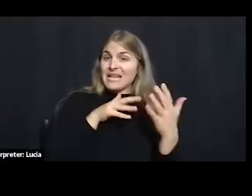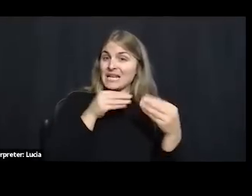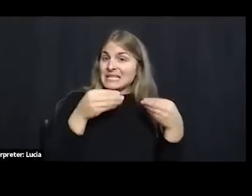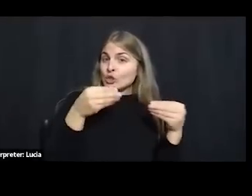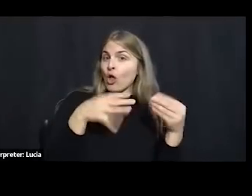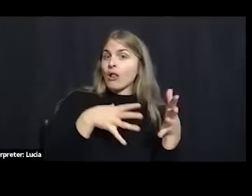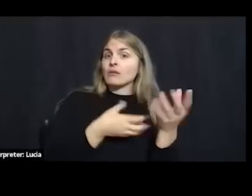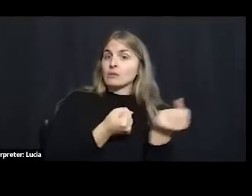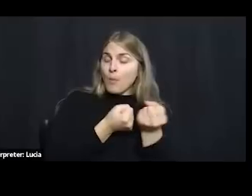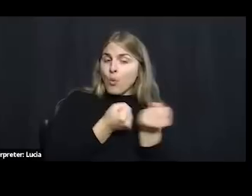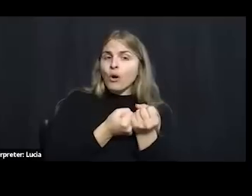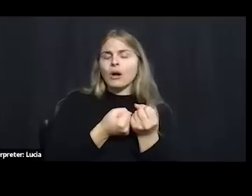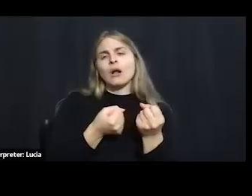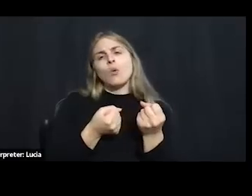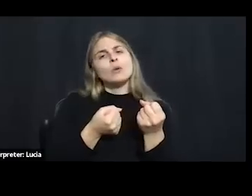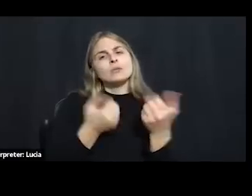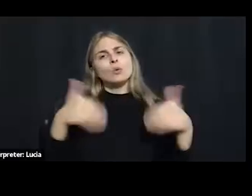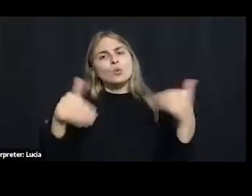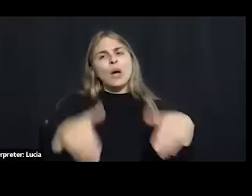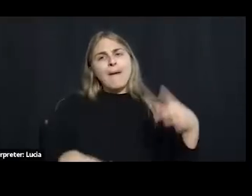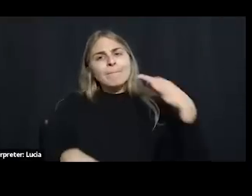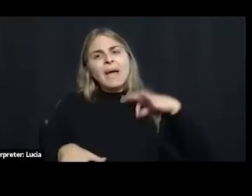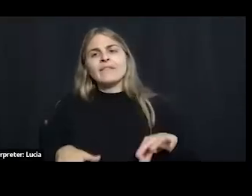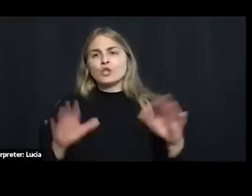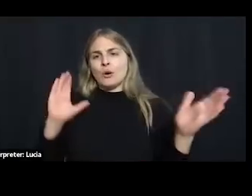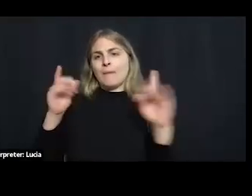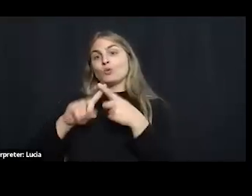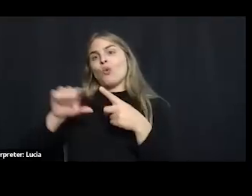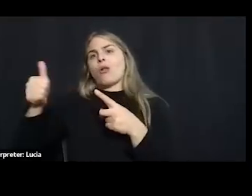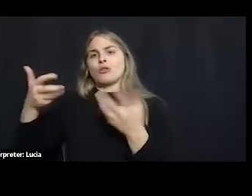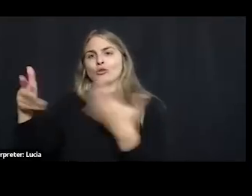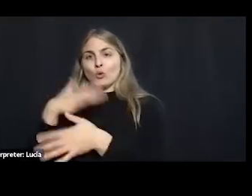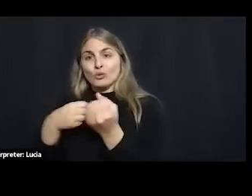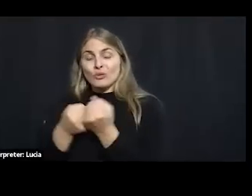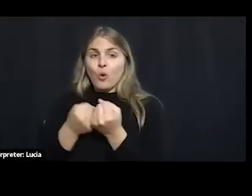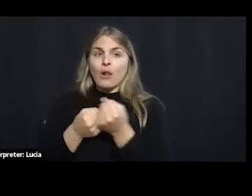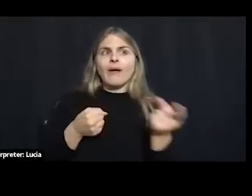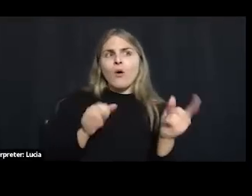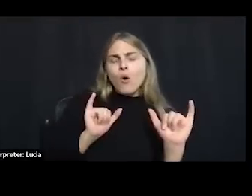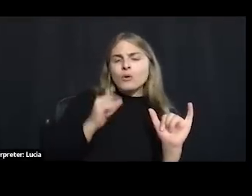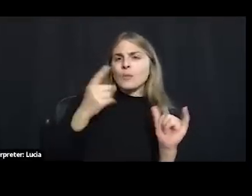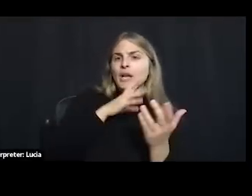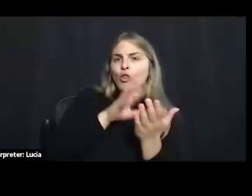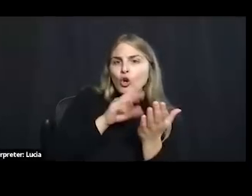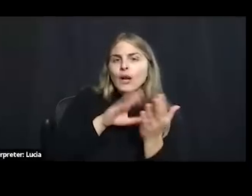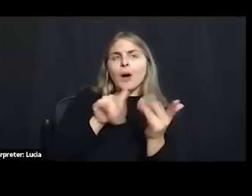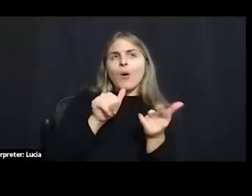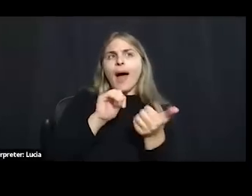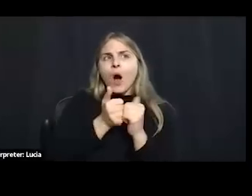por encima de los tipos más tradicionales de apoyo social. Podría ser que aprendan sobre cómo participar en un nuevo club